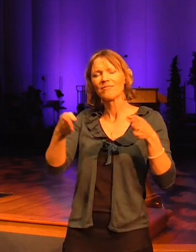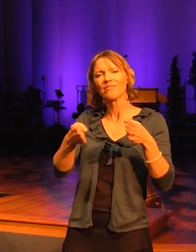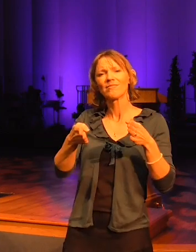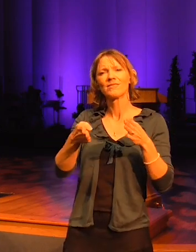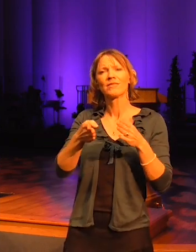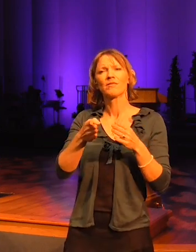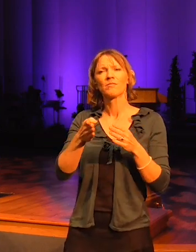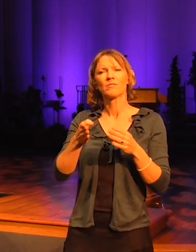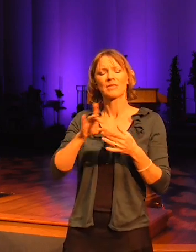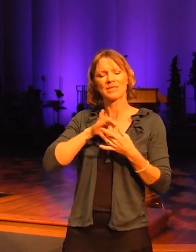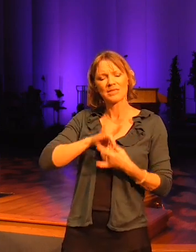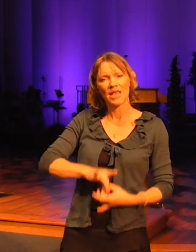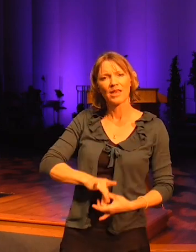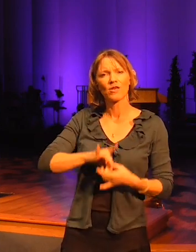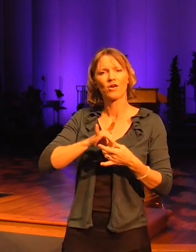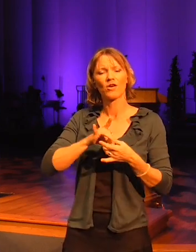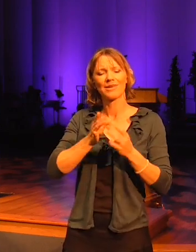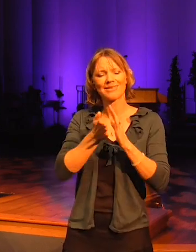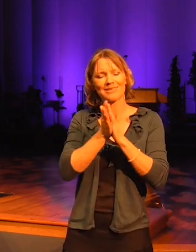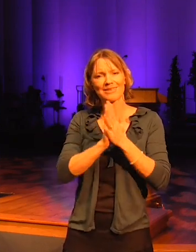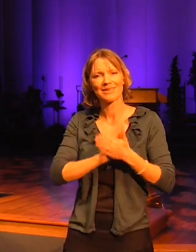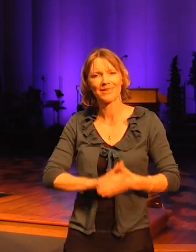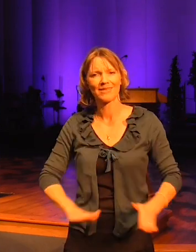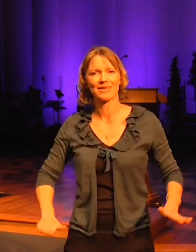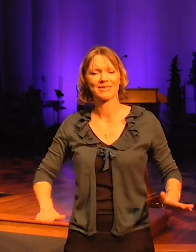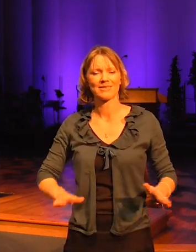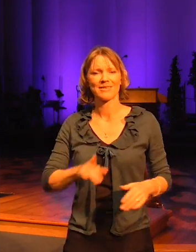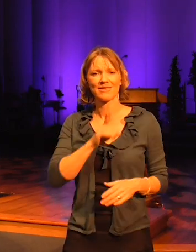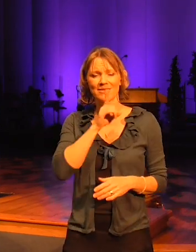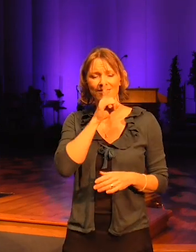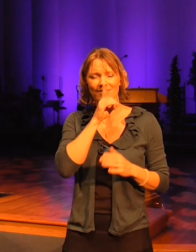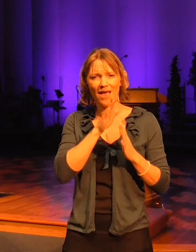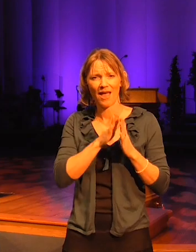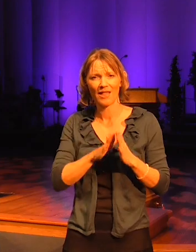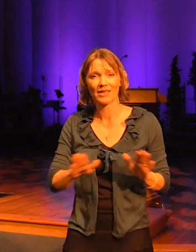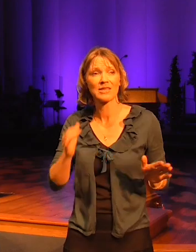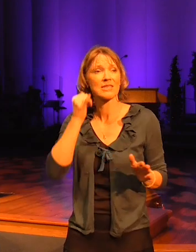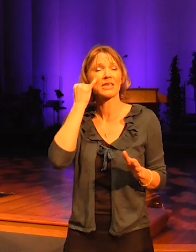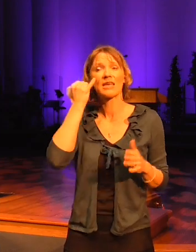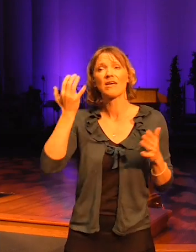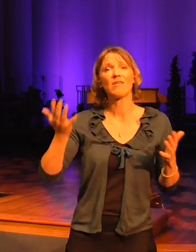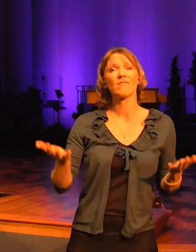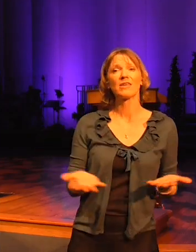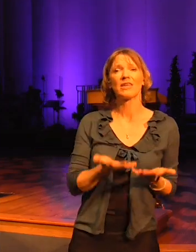momento de silencio y si estamos aquí en esto. Santuario o mirar en línea la verdad es que